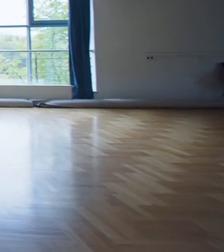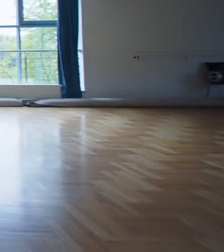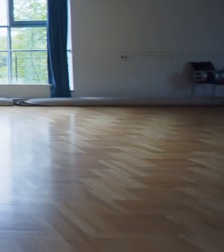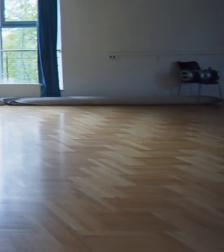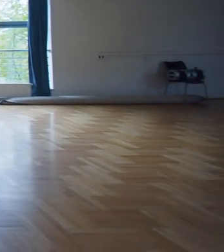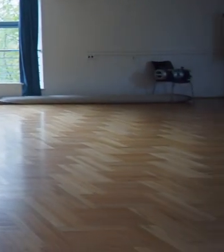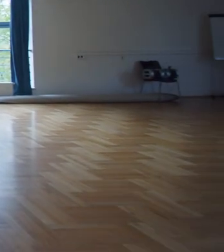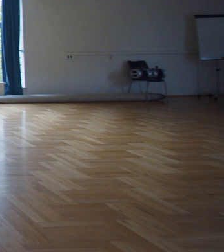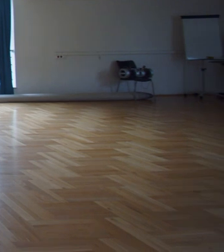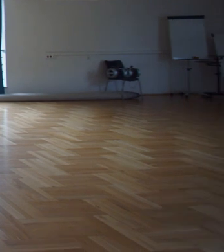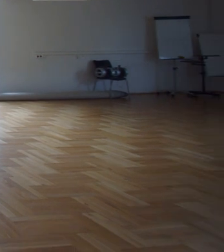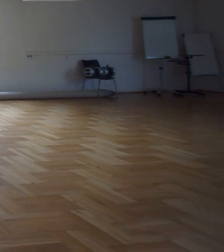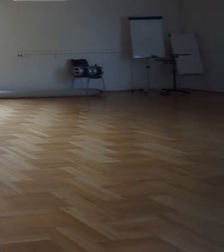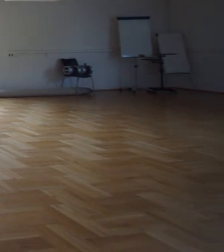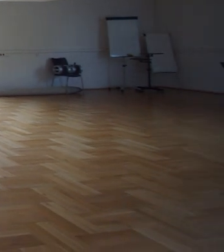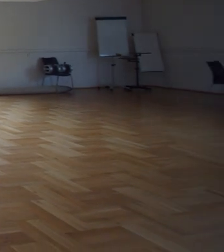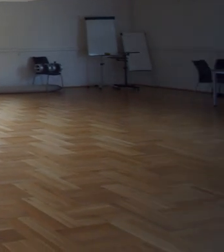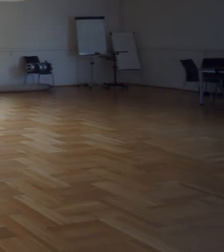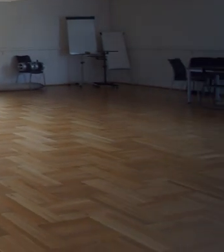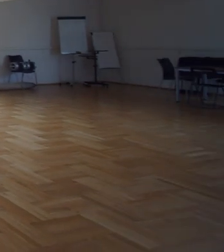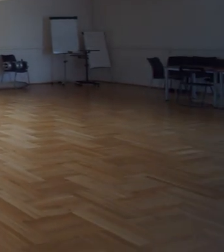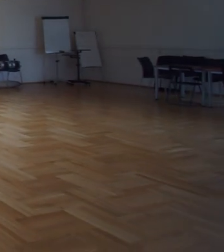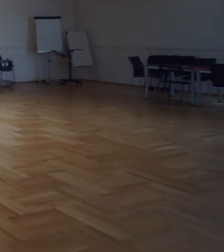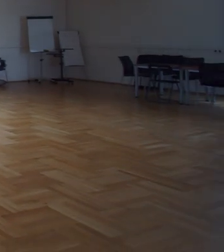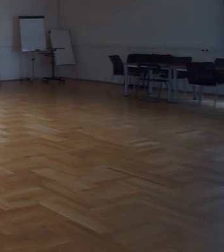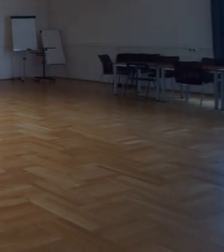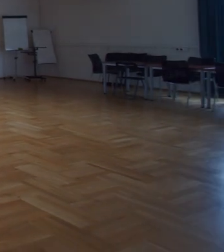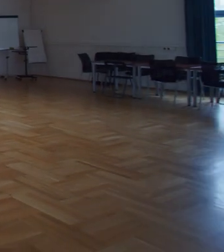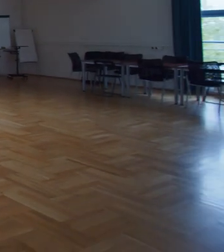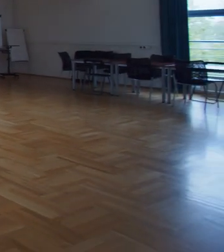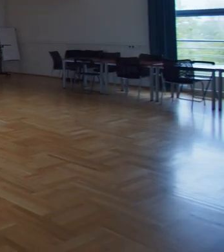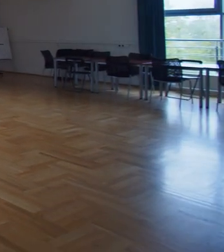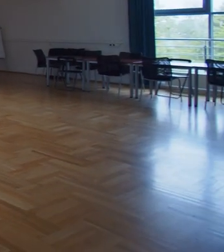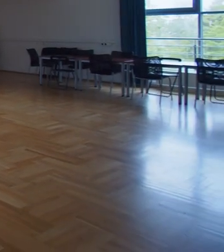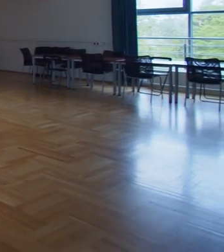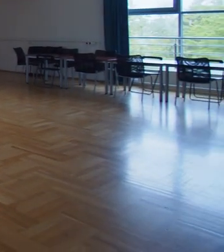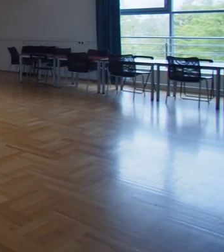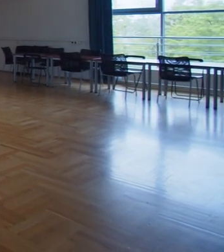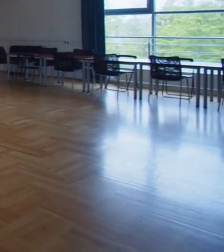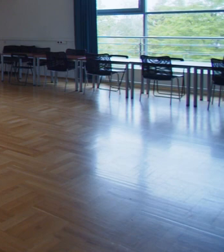Lektor AD: Wnętrze sali warsztatowej, największego pomieszczenia w Dedeku. Ściana na wprost drzwi ma duże okno.